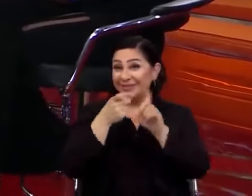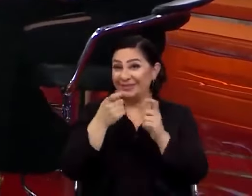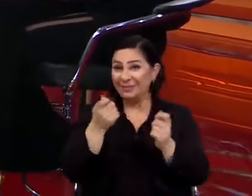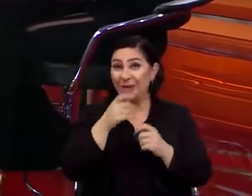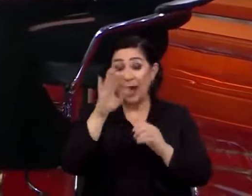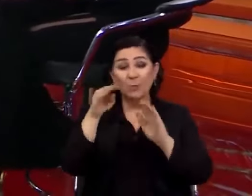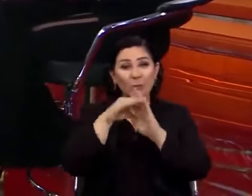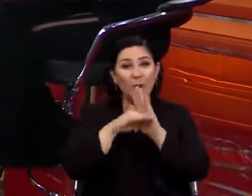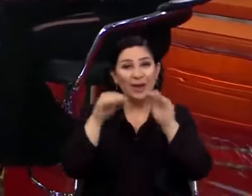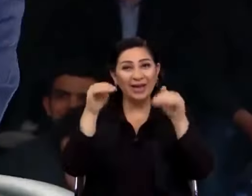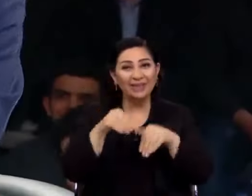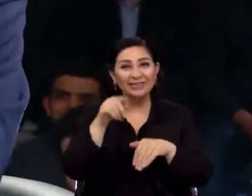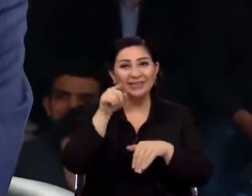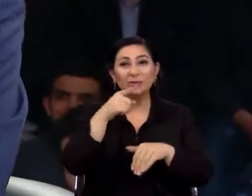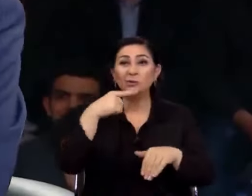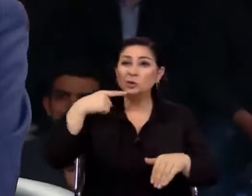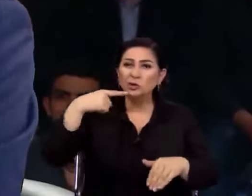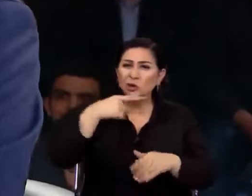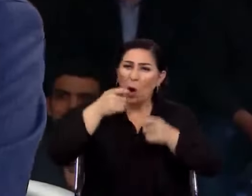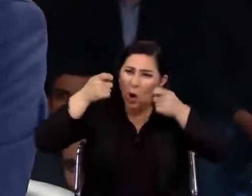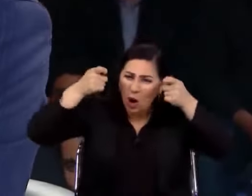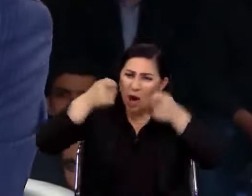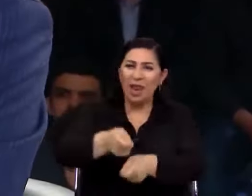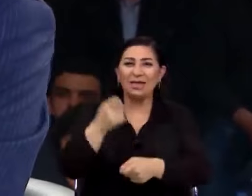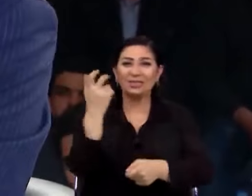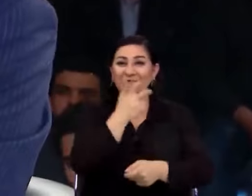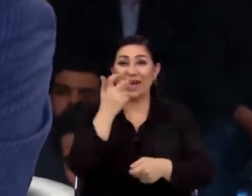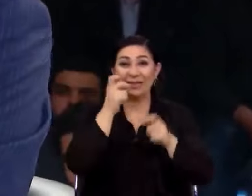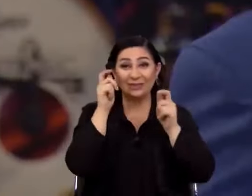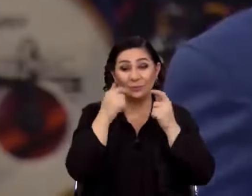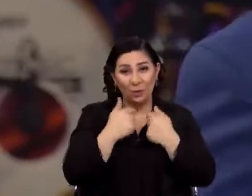programa Geldiğinizde size zorla şarkı söylettiriyor bana ben hiç kimsey şarkı